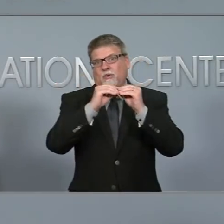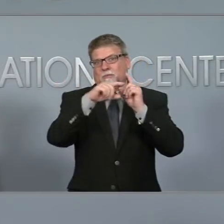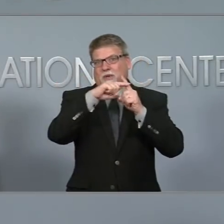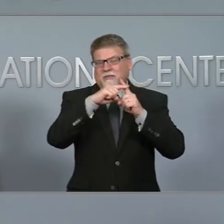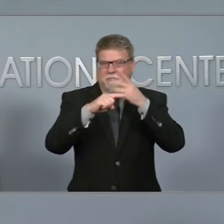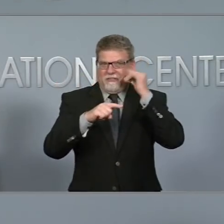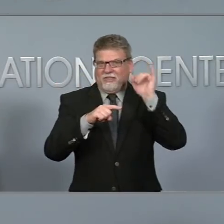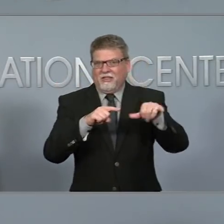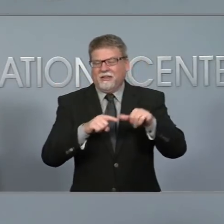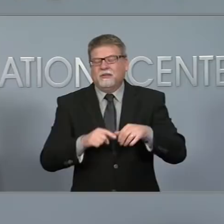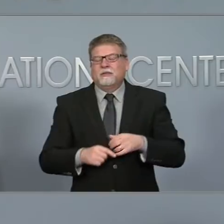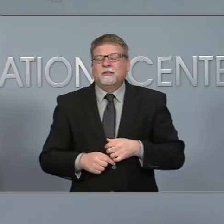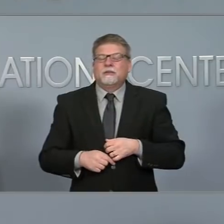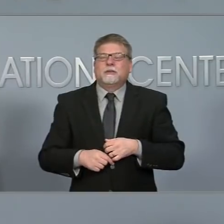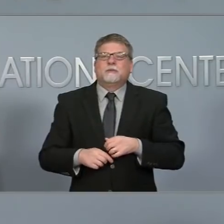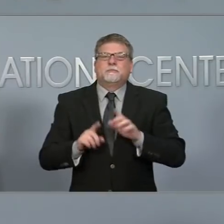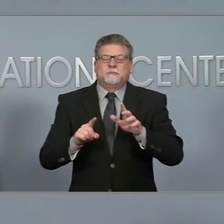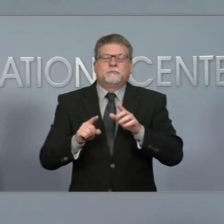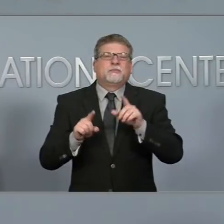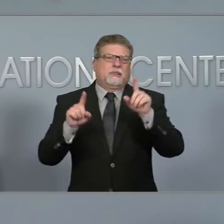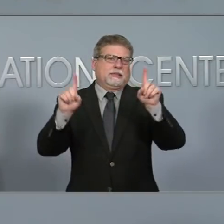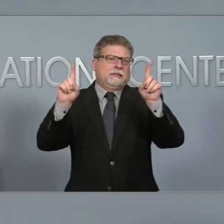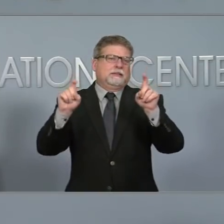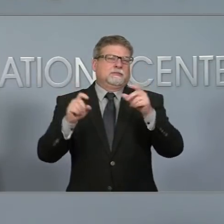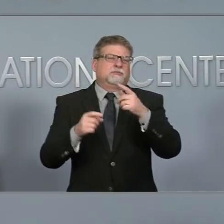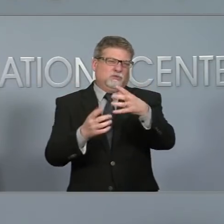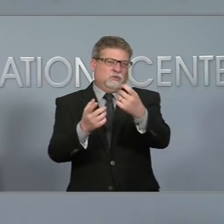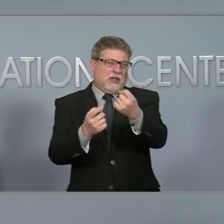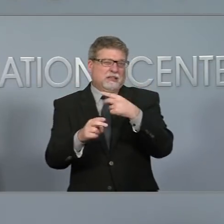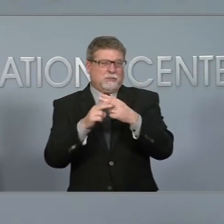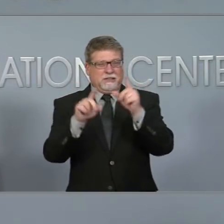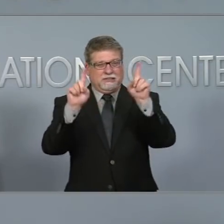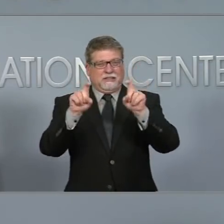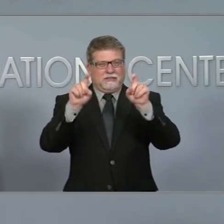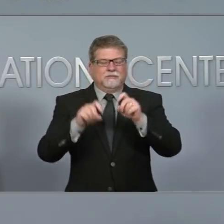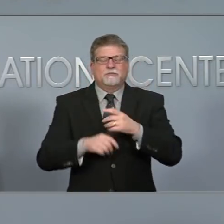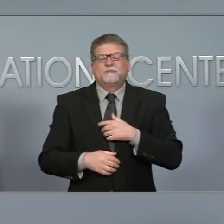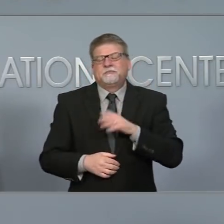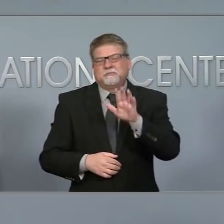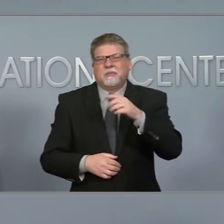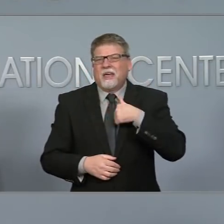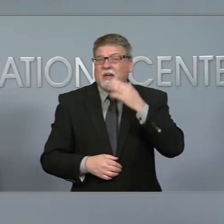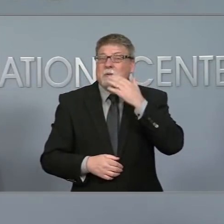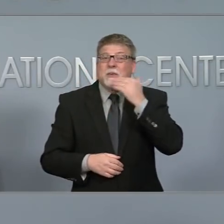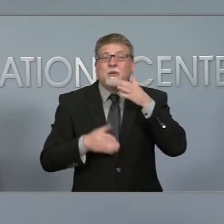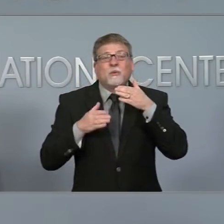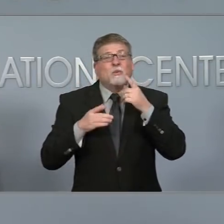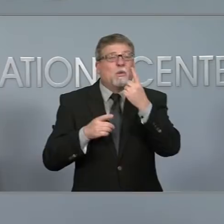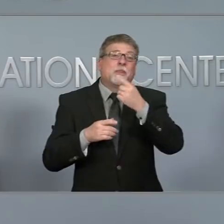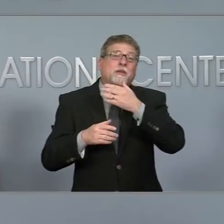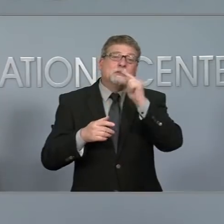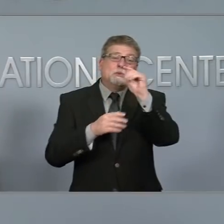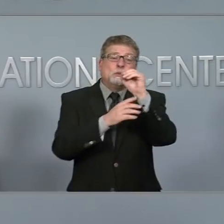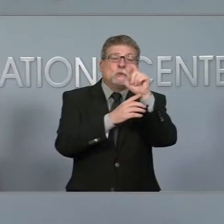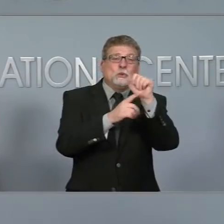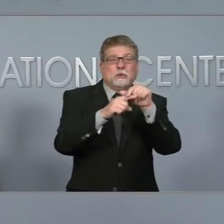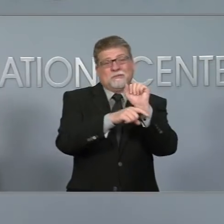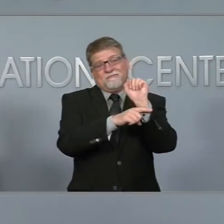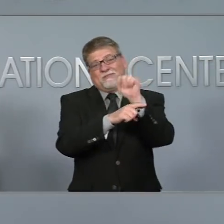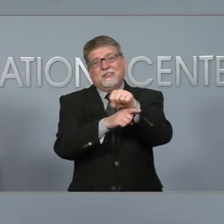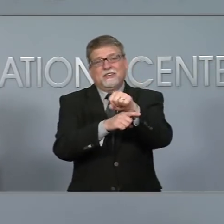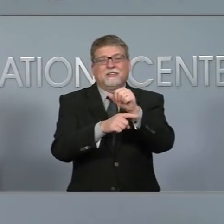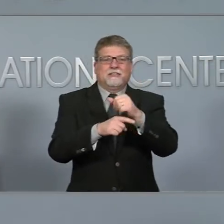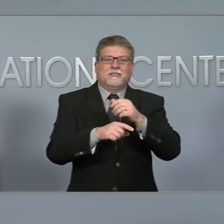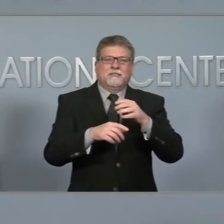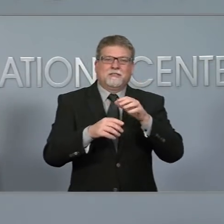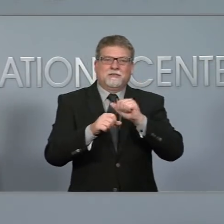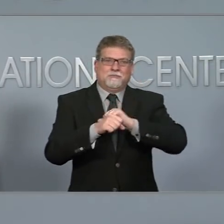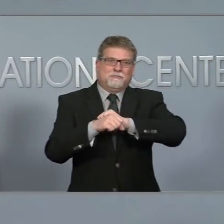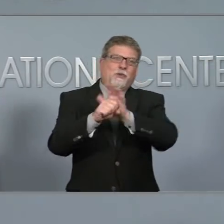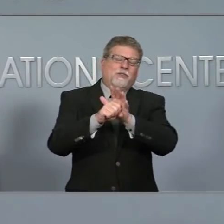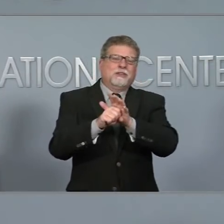esta situación. Hoy en día.